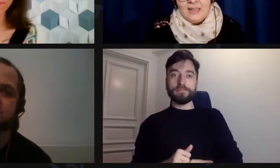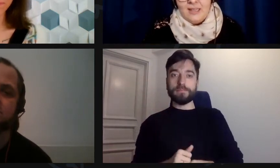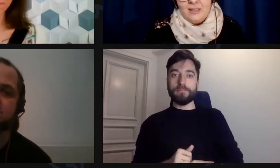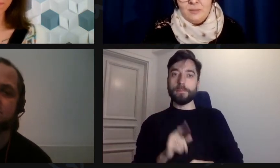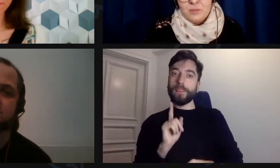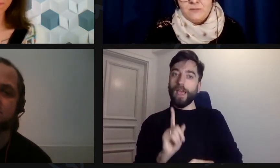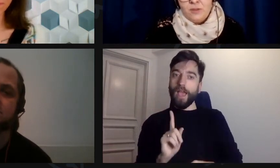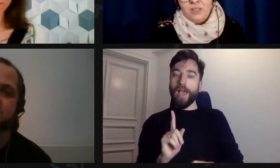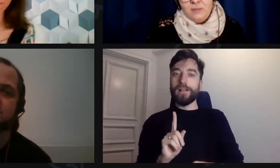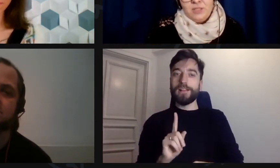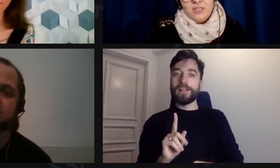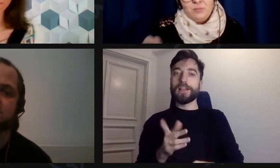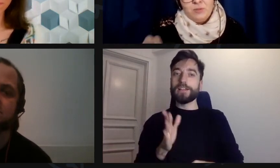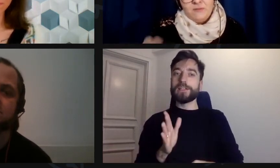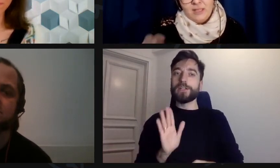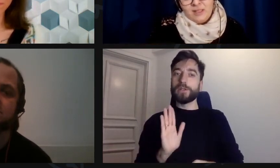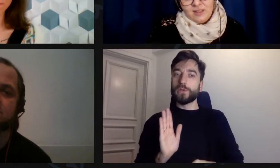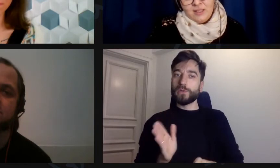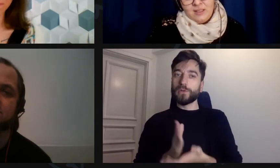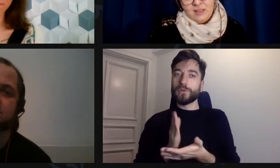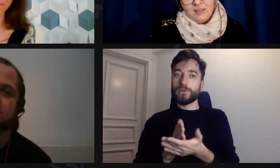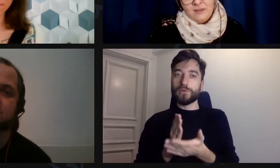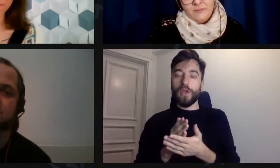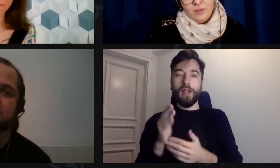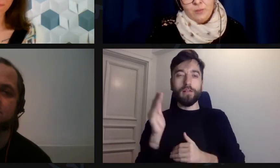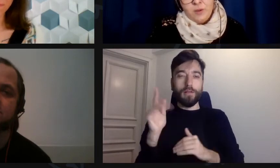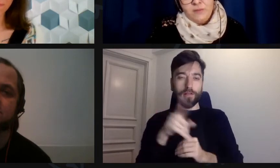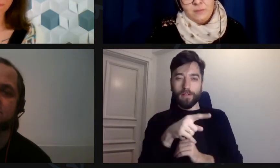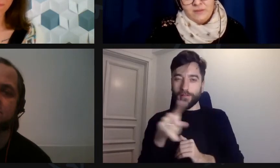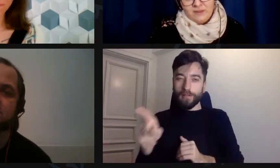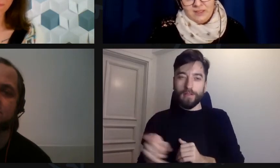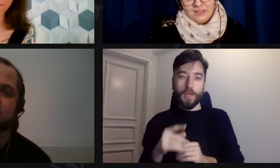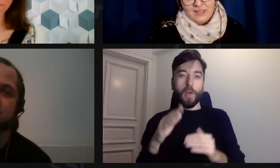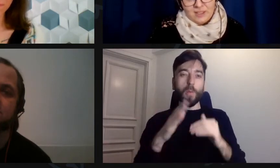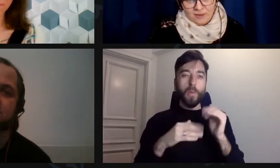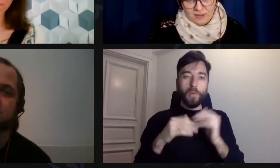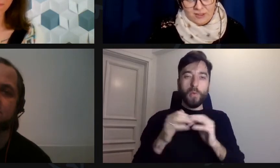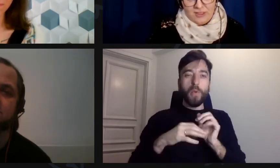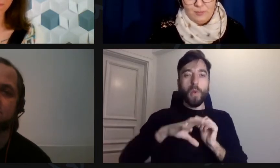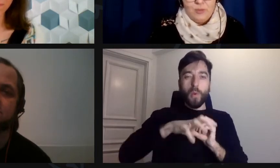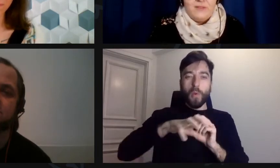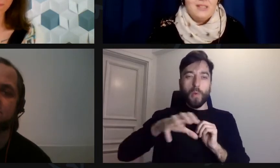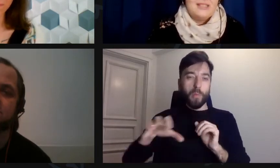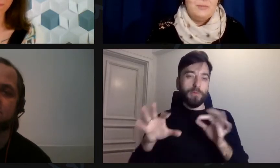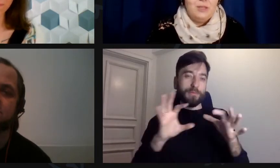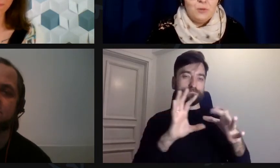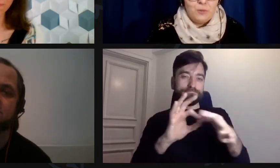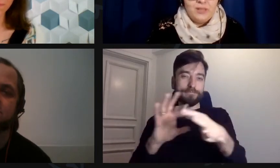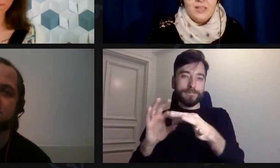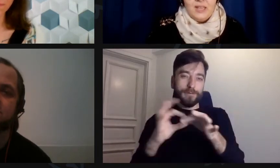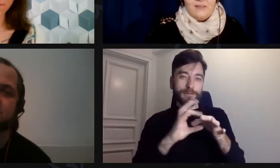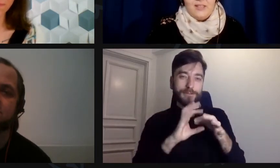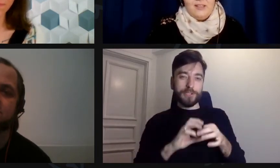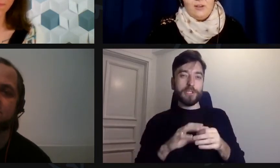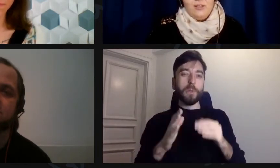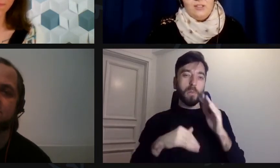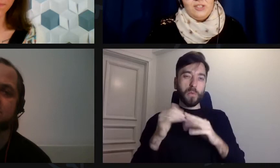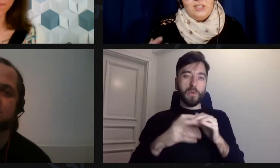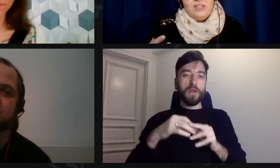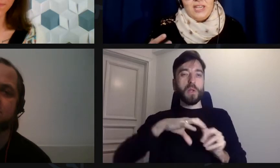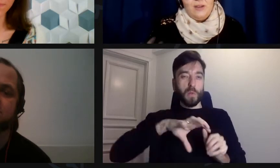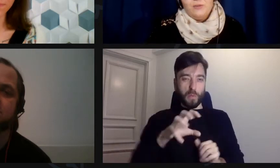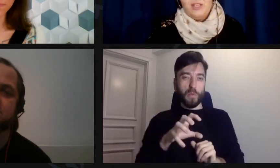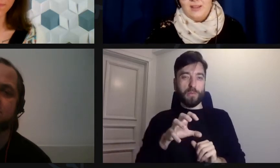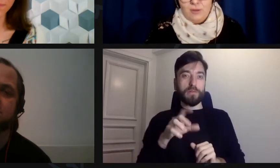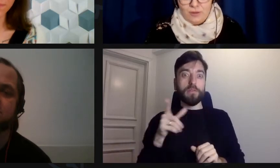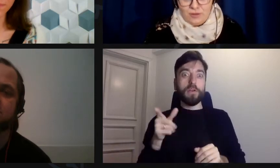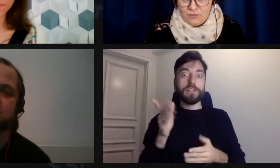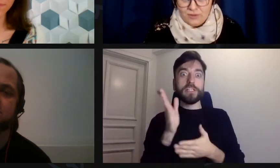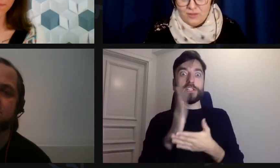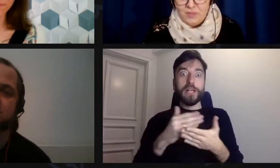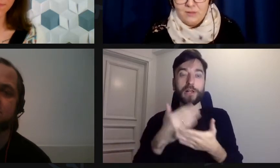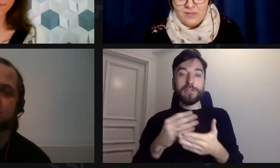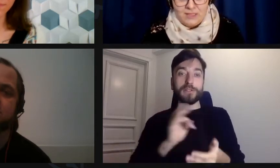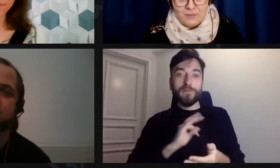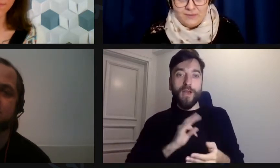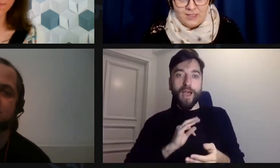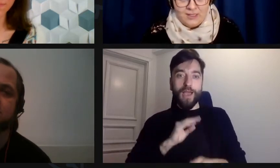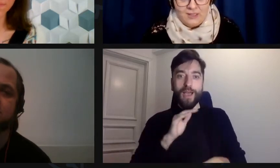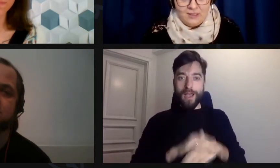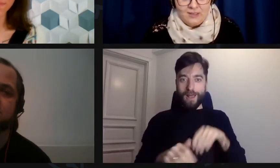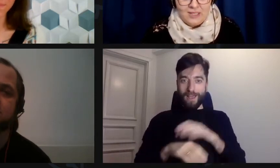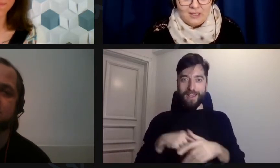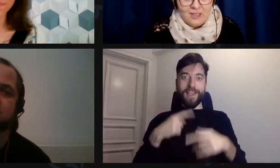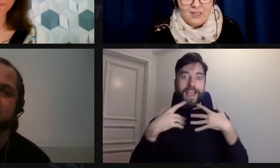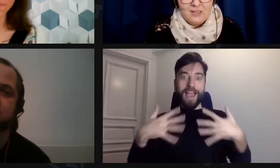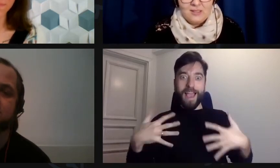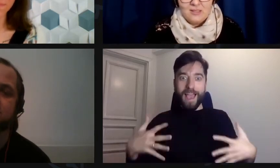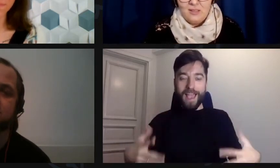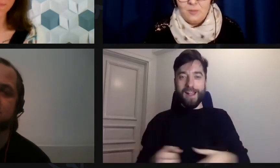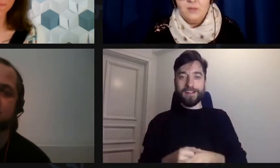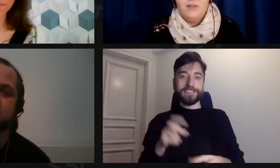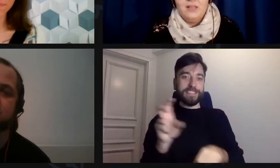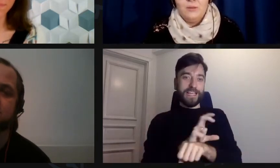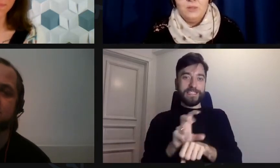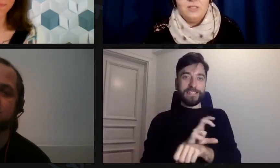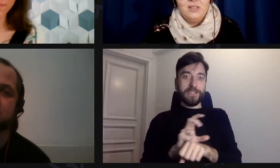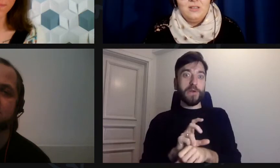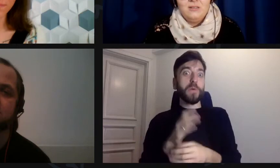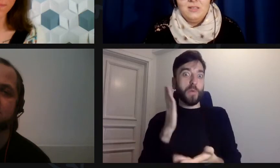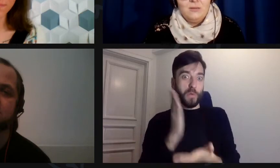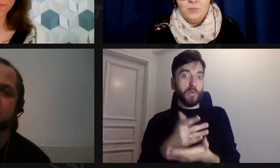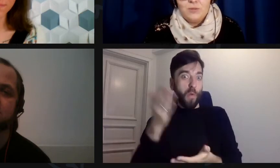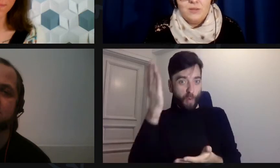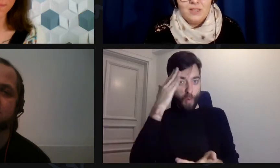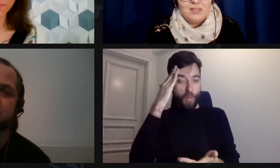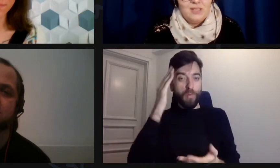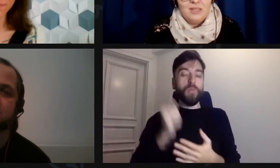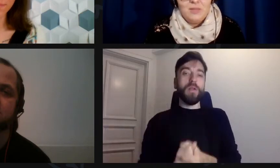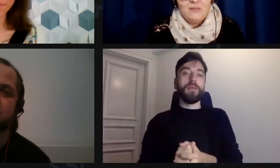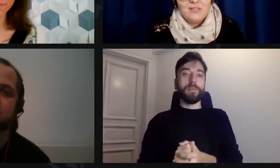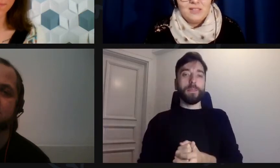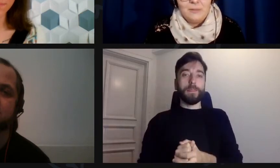ale kiedy pozwoli im się na budowanie grupowych pewnych zależności i budowania samej grupy, wtedy oni dzielą się radością z opanowania czegoś, jakiejś nauki.